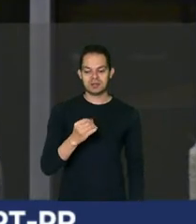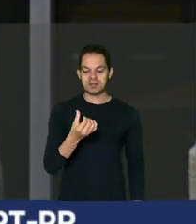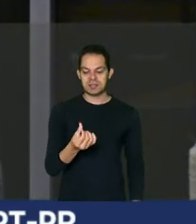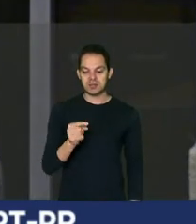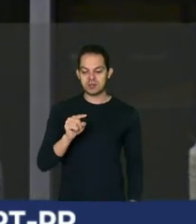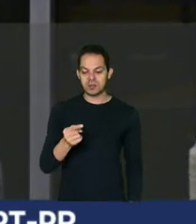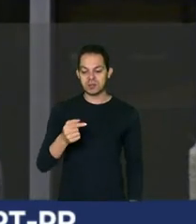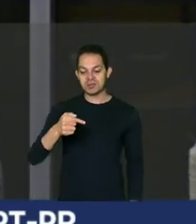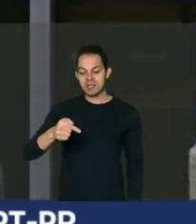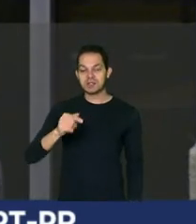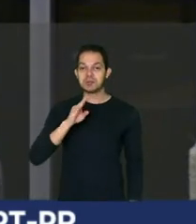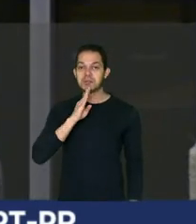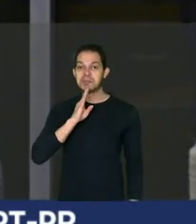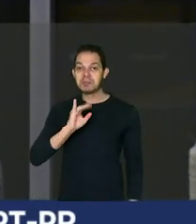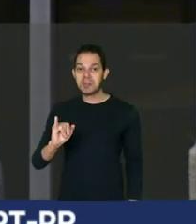LUCRO DE 106.7 BILHÕES DE